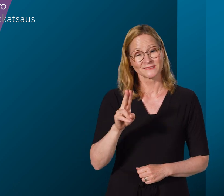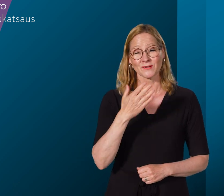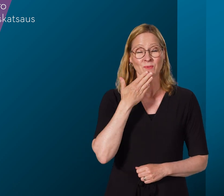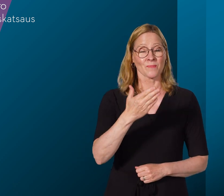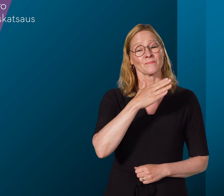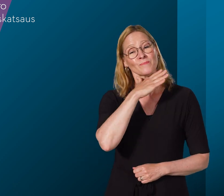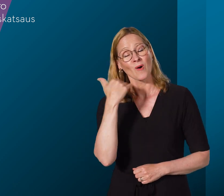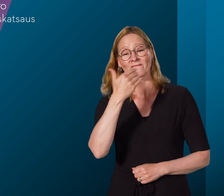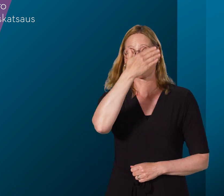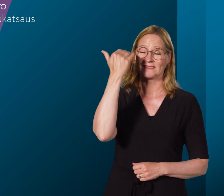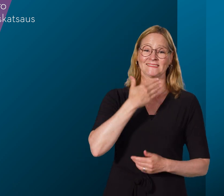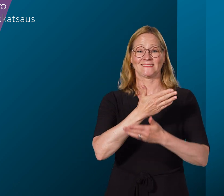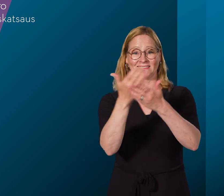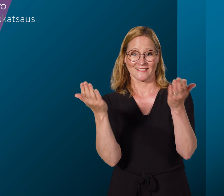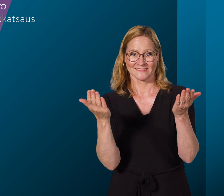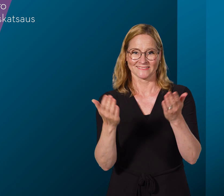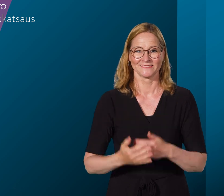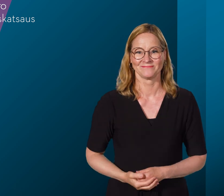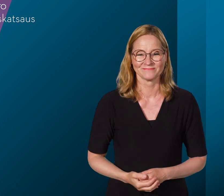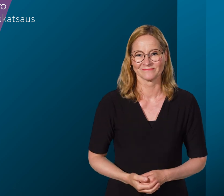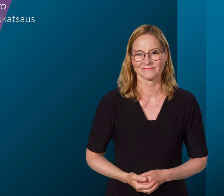Mukavaa kesää!